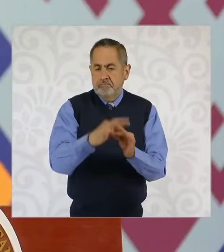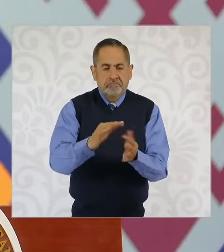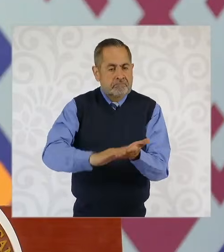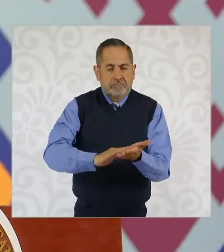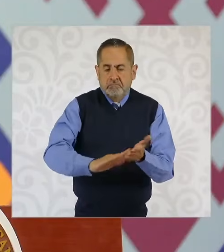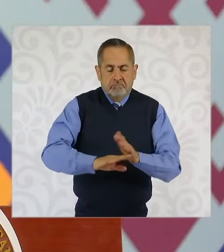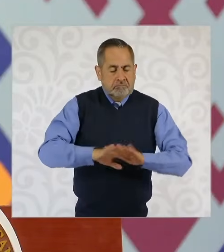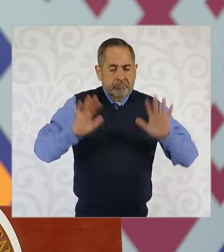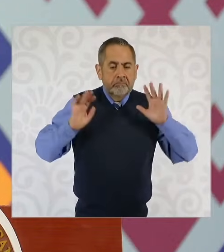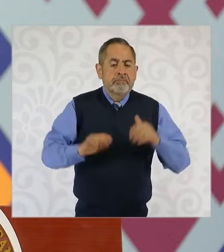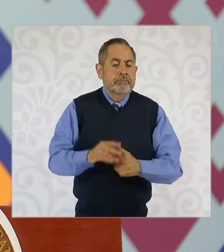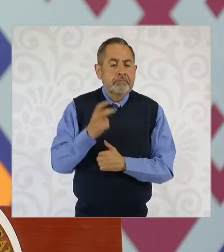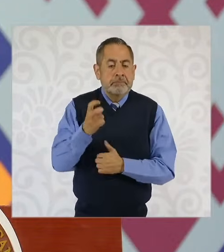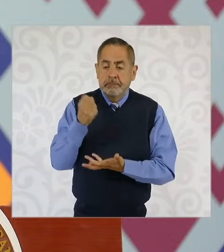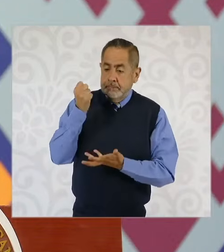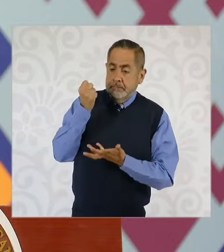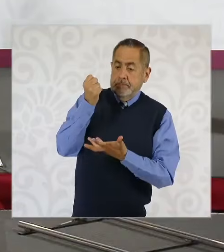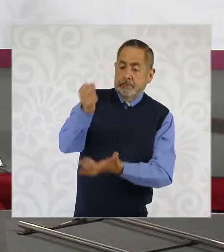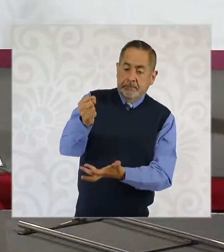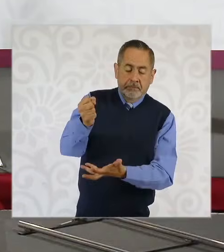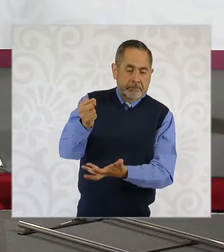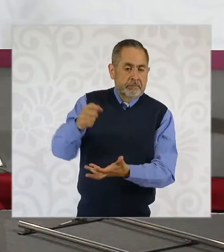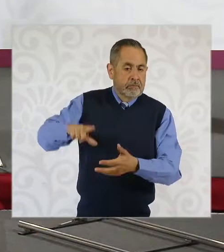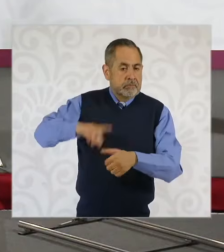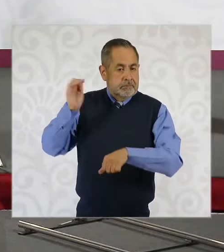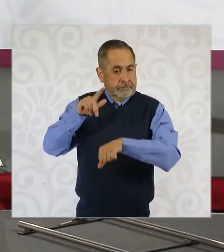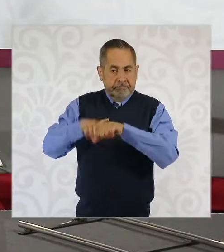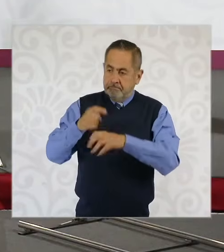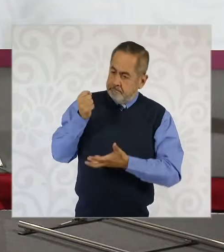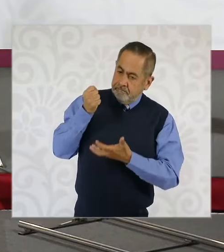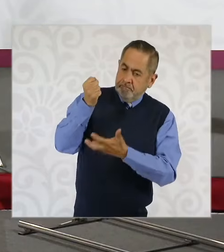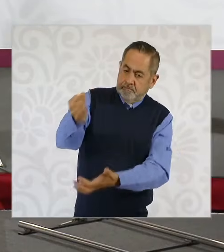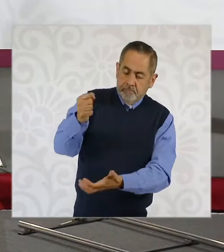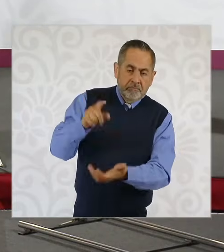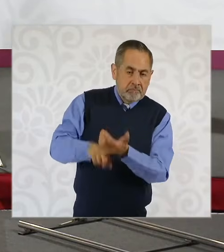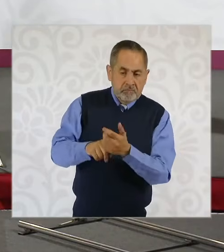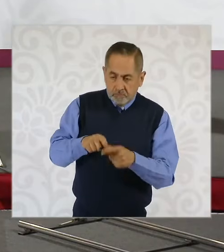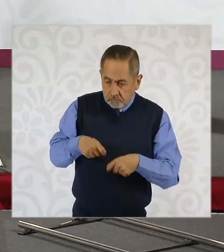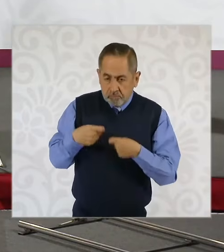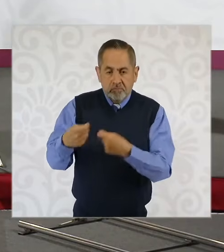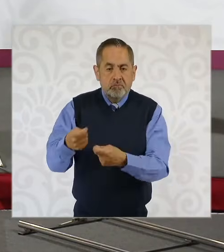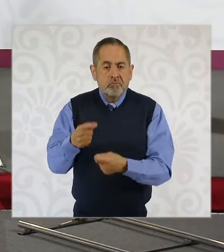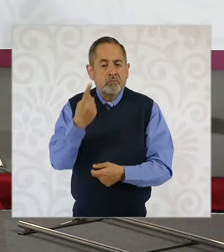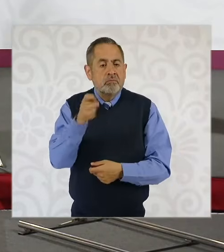presupuesto de ingresos de la federación prev aportaciones del Gobierno Federal por 136,000